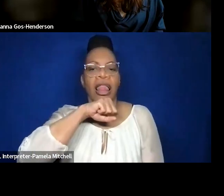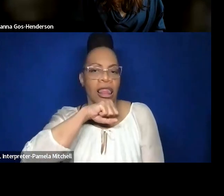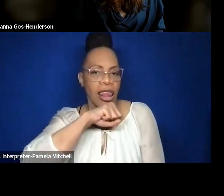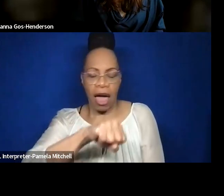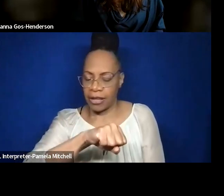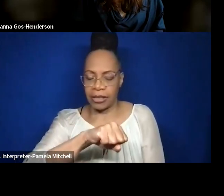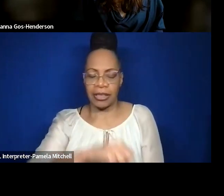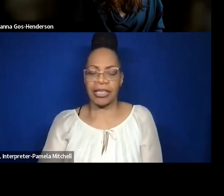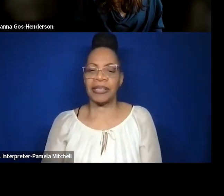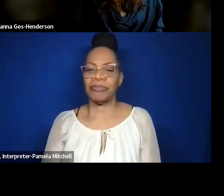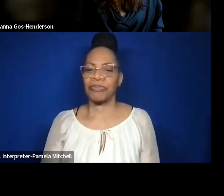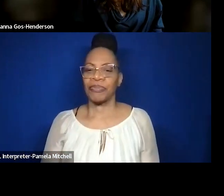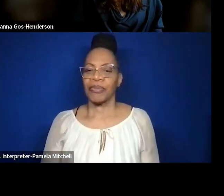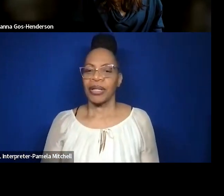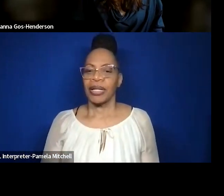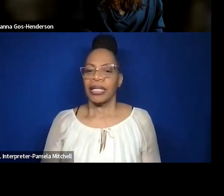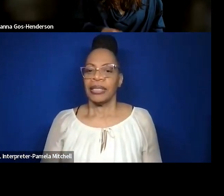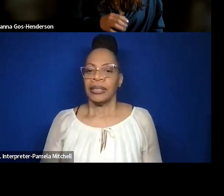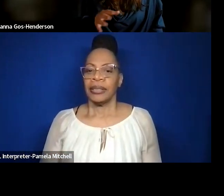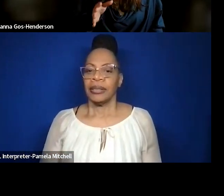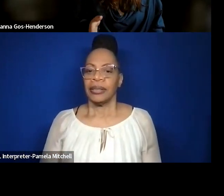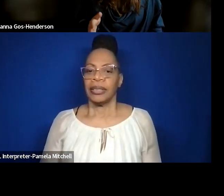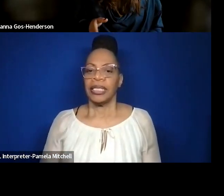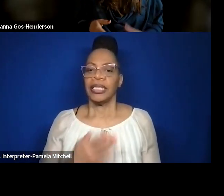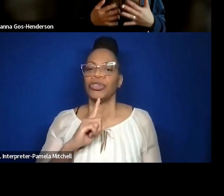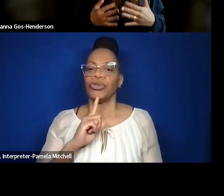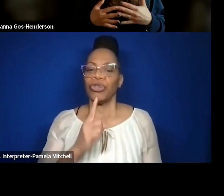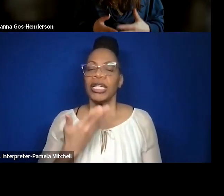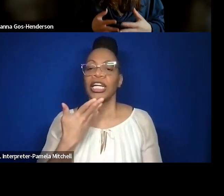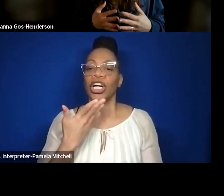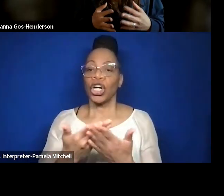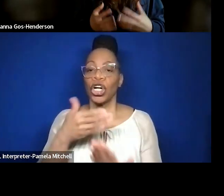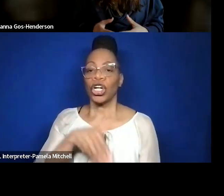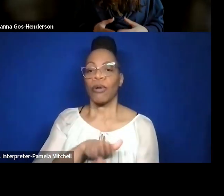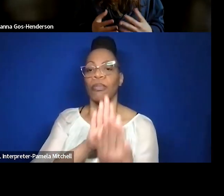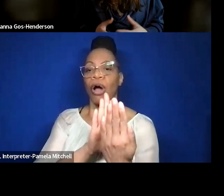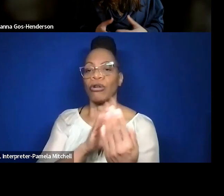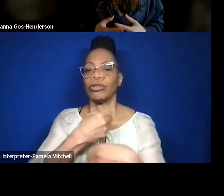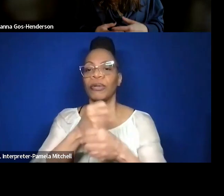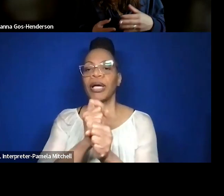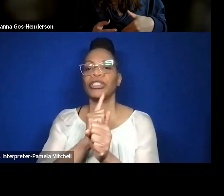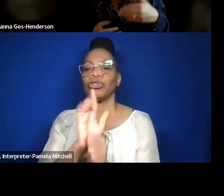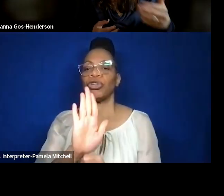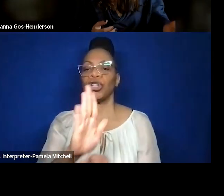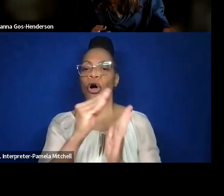Creo que es una muy buena manera de asegurarse de que tus registros y documentos lleguen